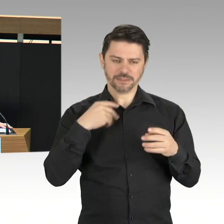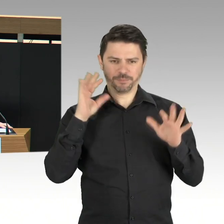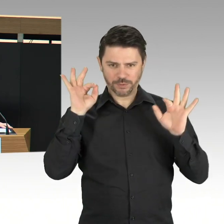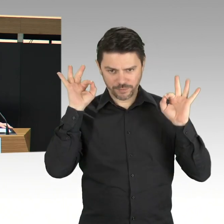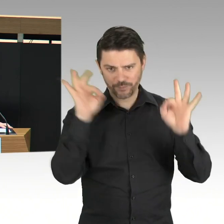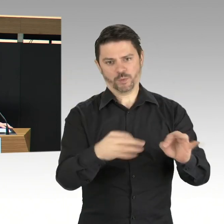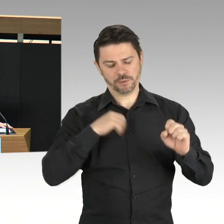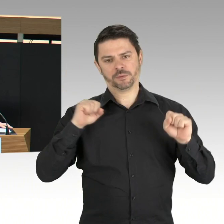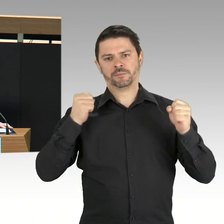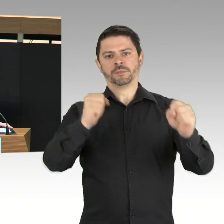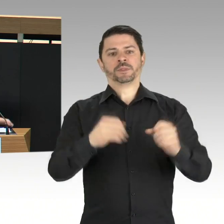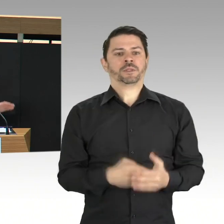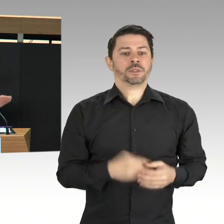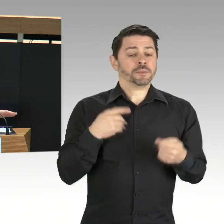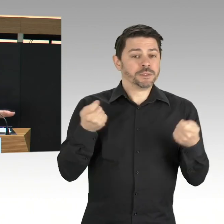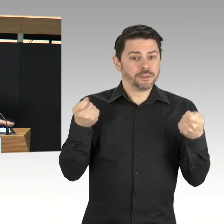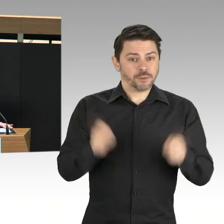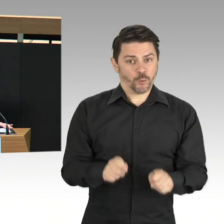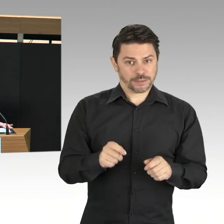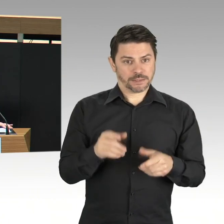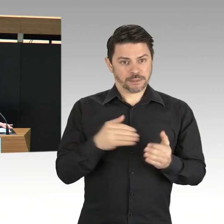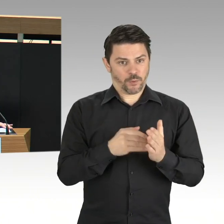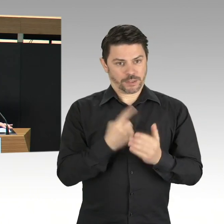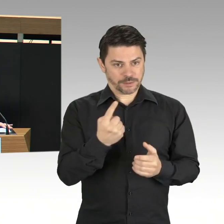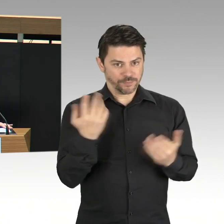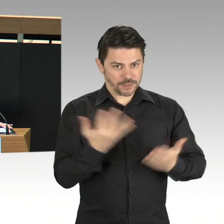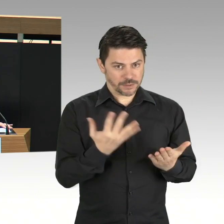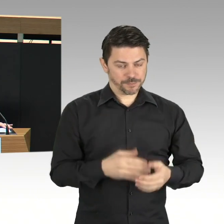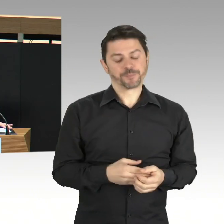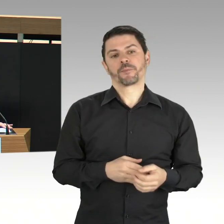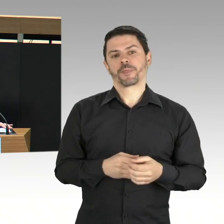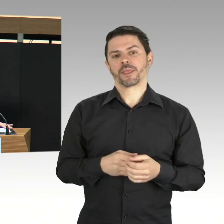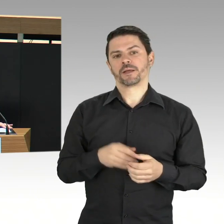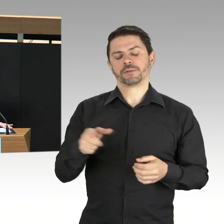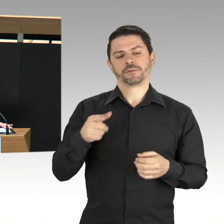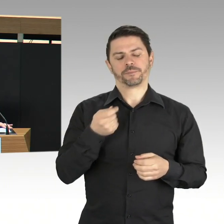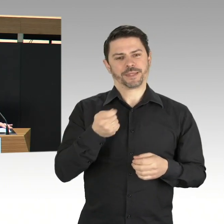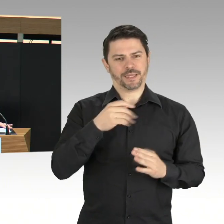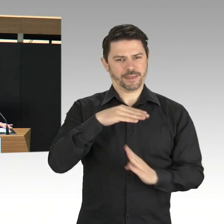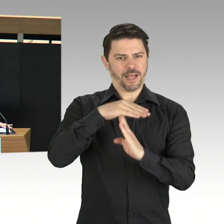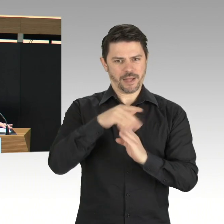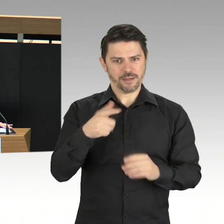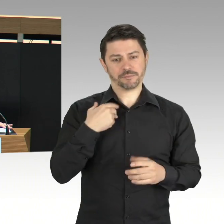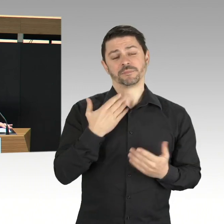in dieses Gesetz gesteckt haben, die so gut mit uns zusammengearbeitet haben. Aber vor allem, meine Damen und Herren,